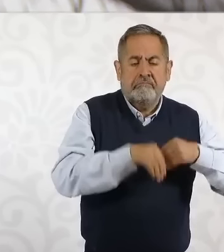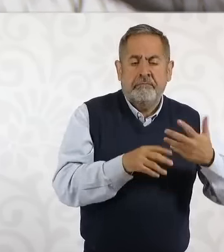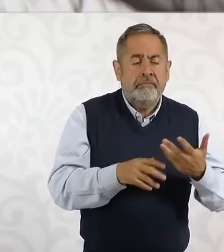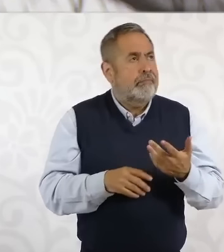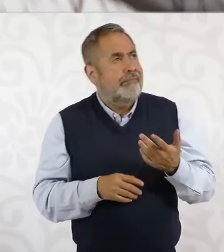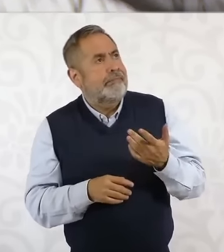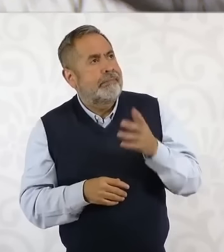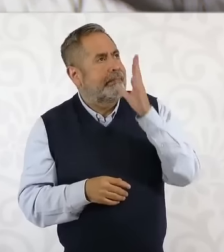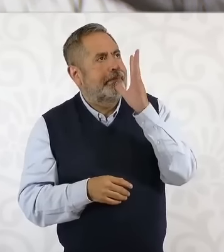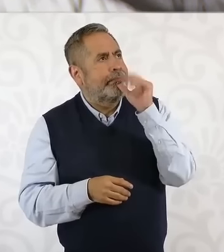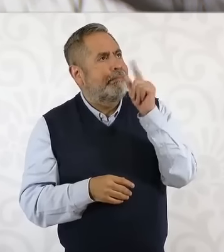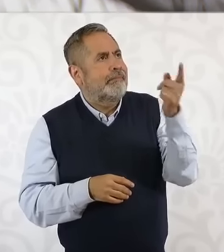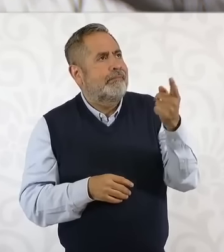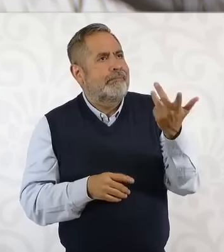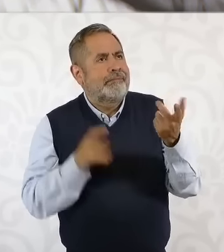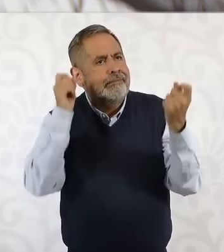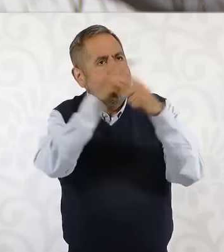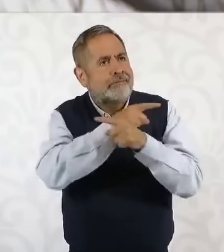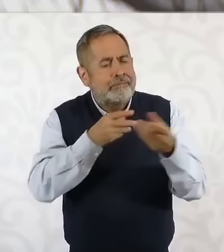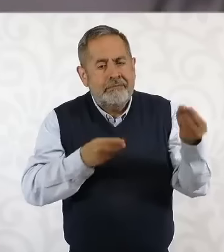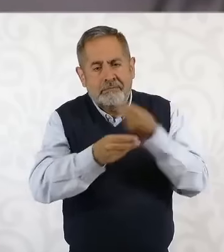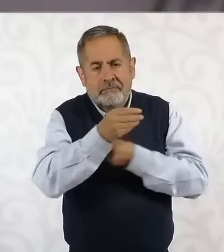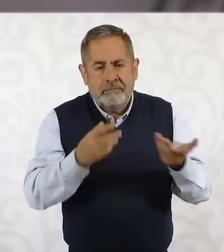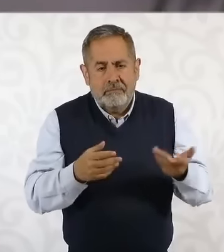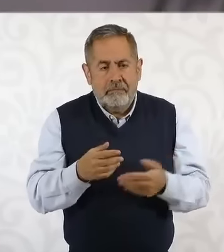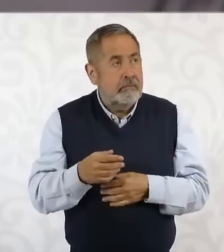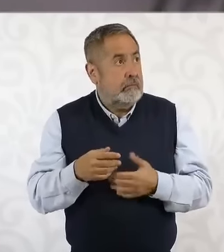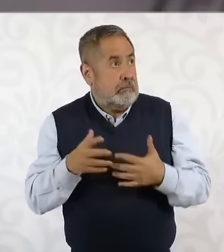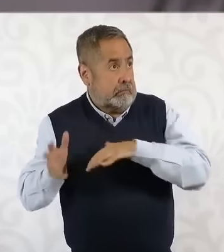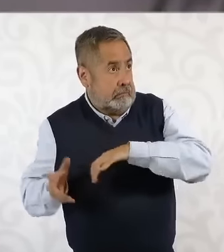ocurra, pero además a nadie le conviene perder empleos, ni a [carraspeo] ellos ni a nosotros,